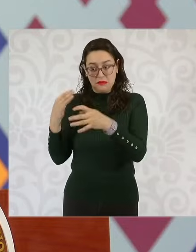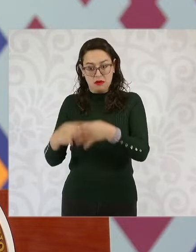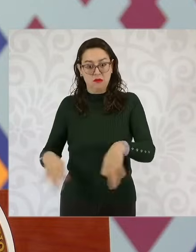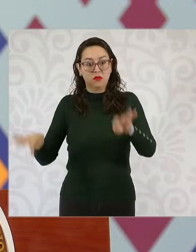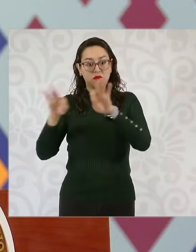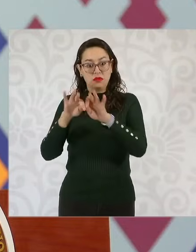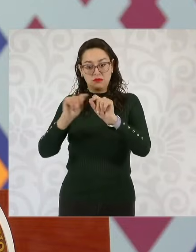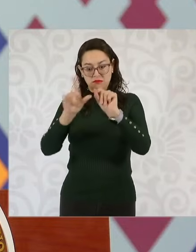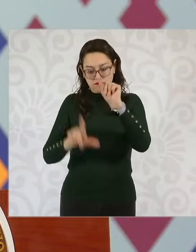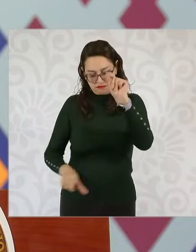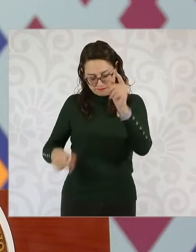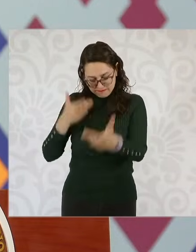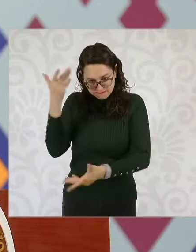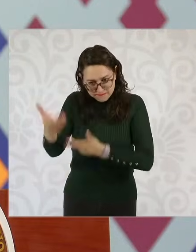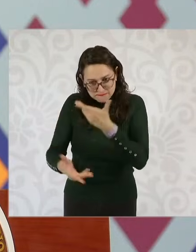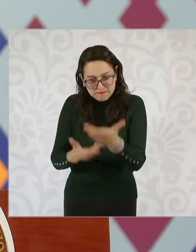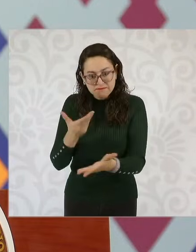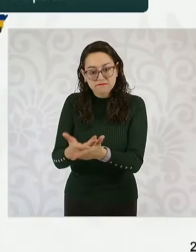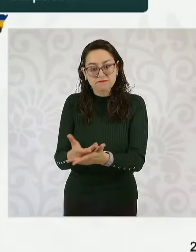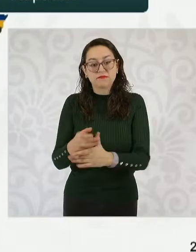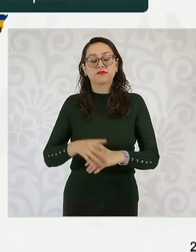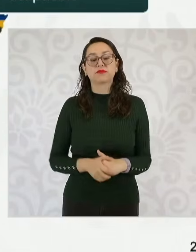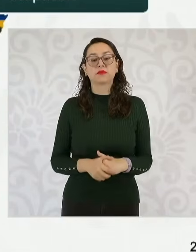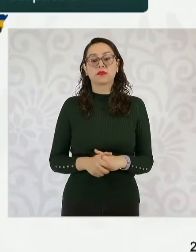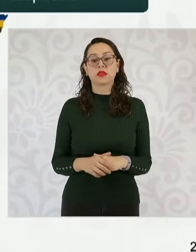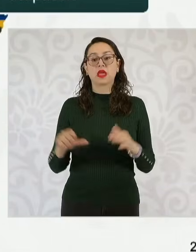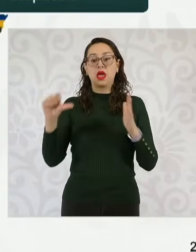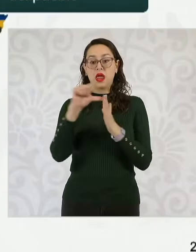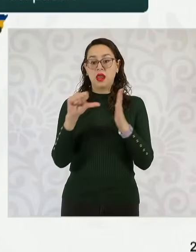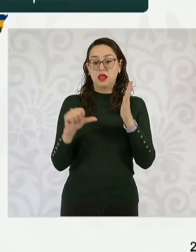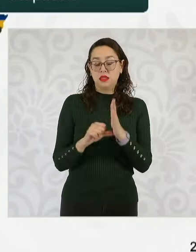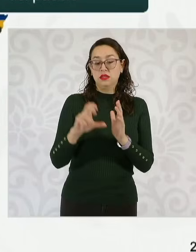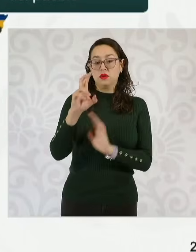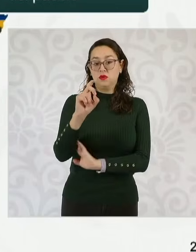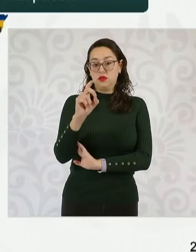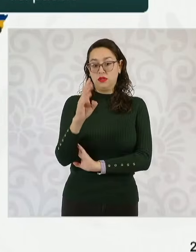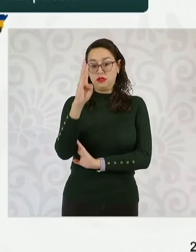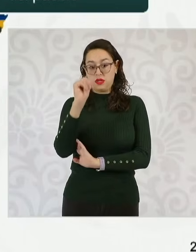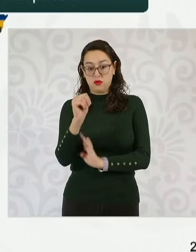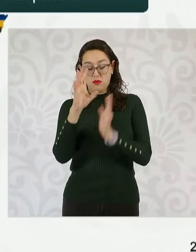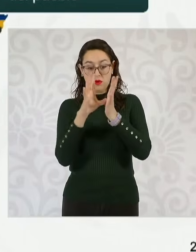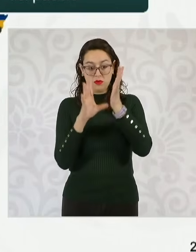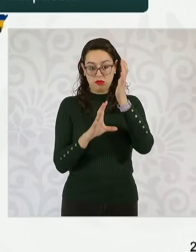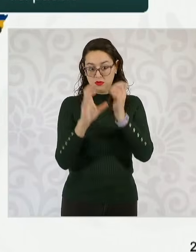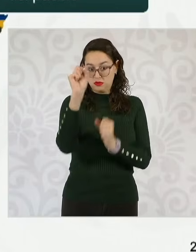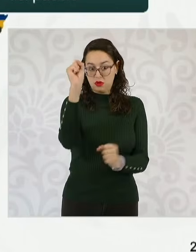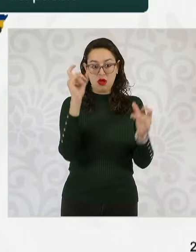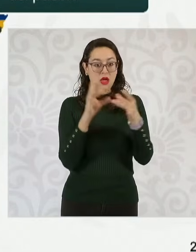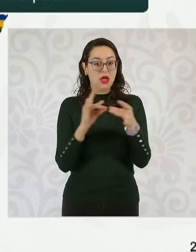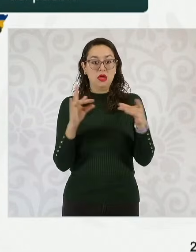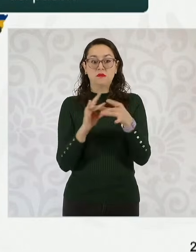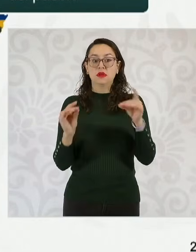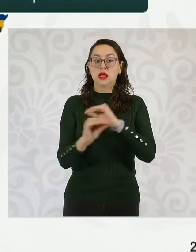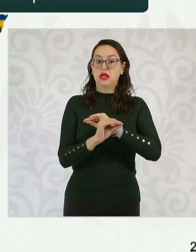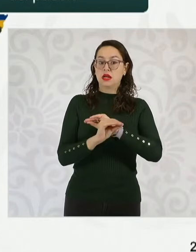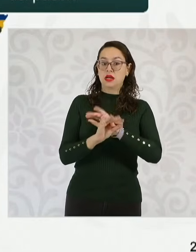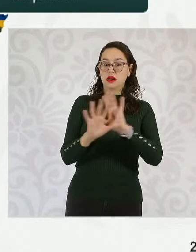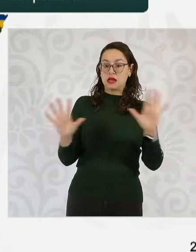la patria el artículo 28 de la 38 de la 39 de la Constitución es muy claro en el pueblo reside la